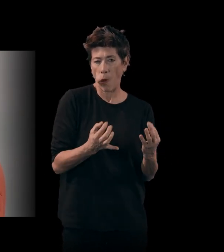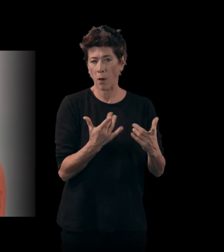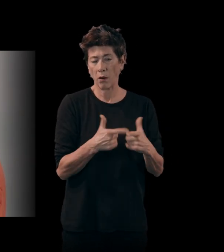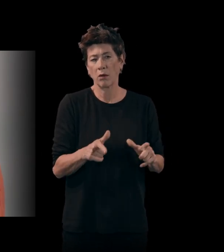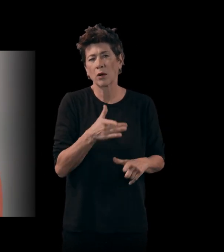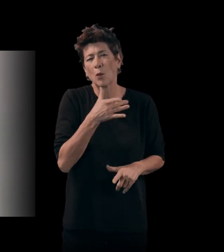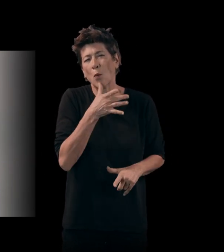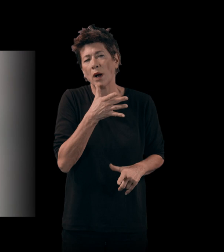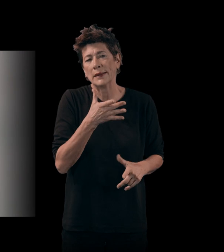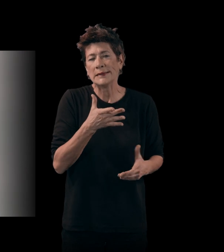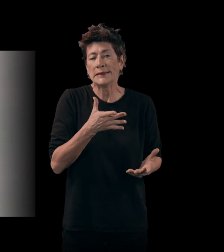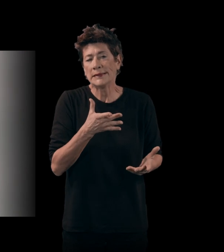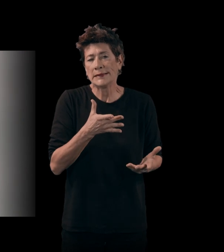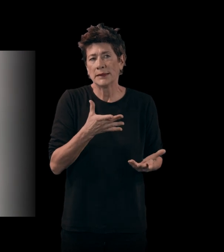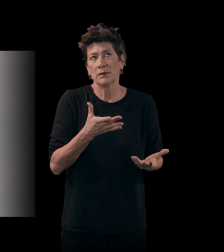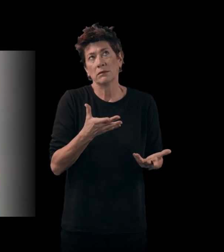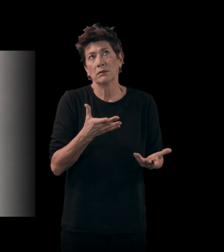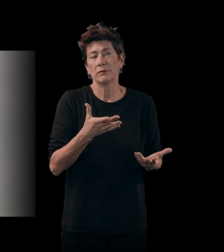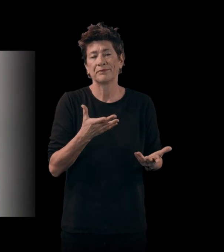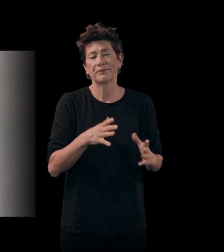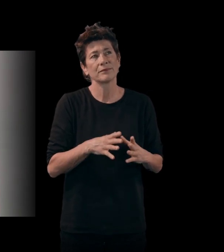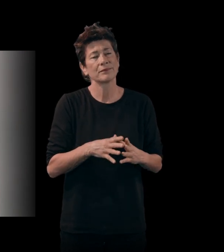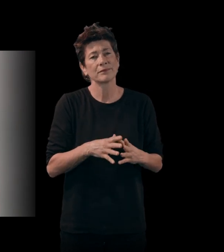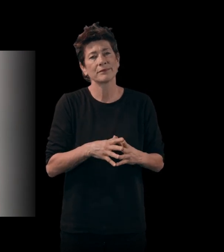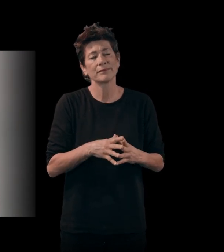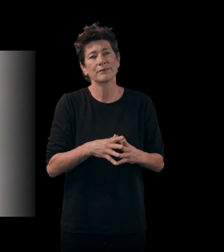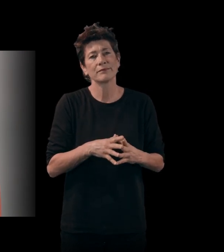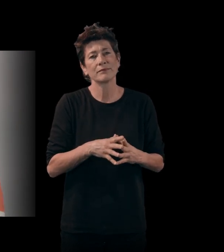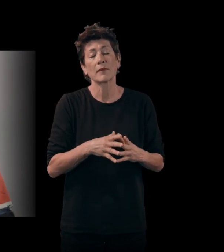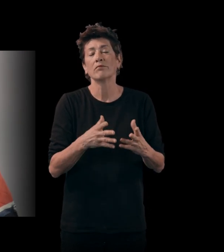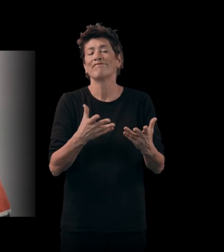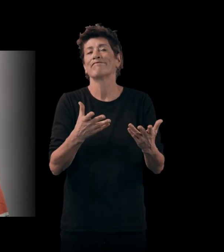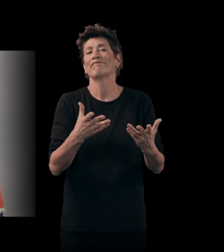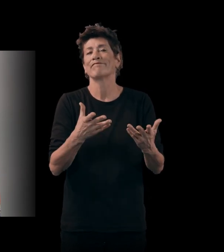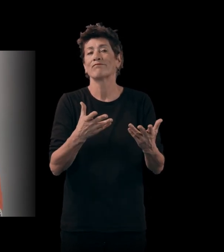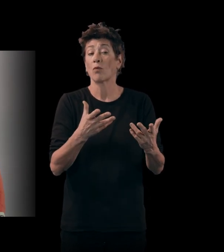Quand je dis ça, ça veut dire que si vous voulez jouer jusqu’au bout,